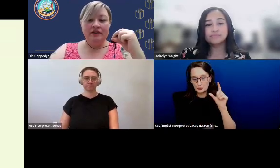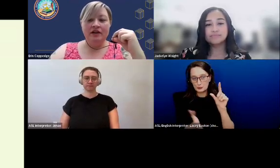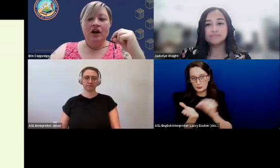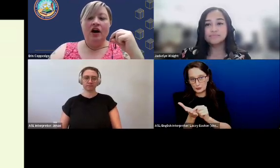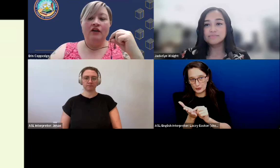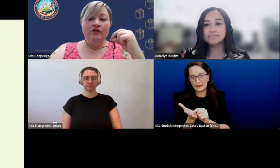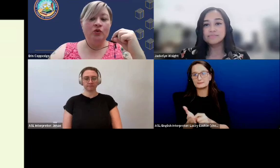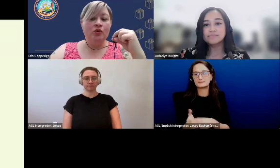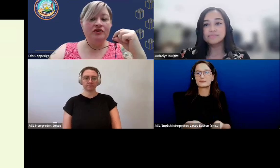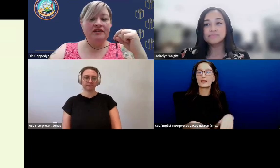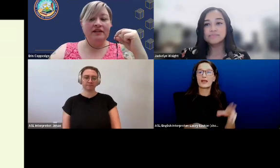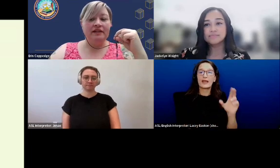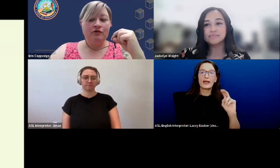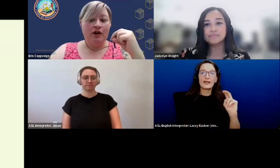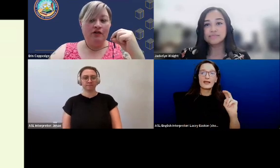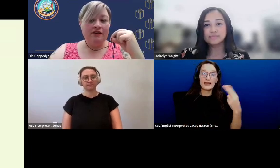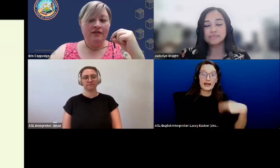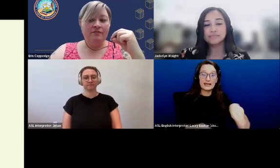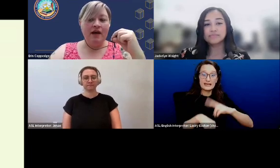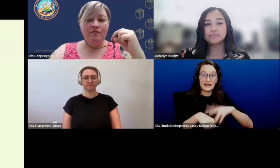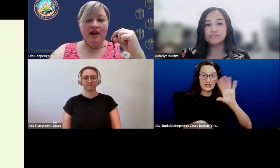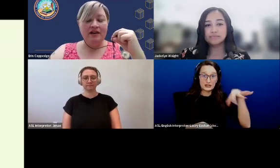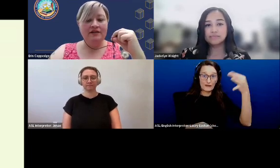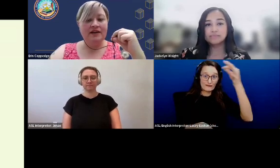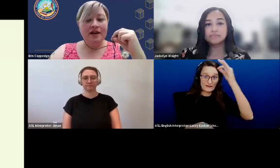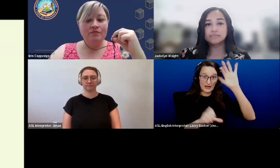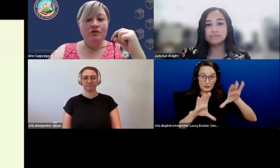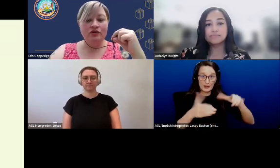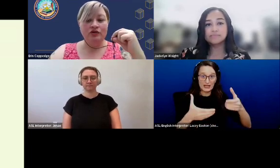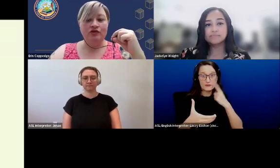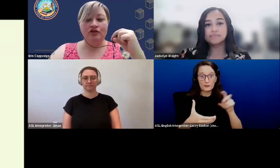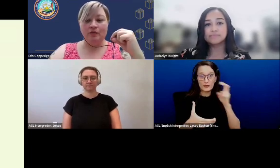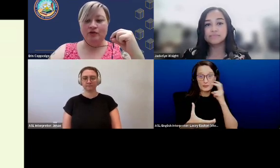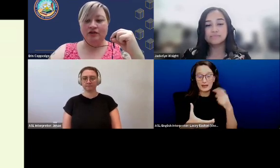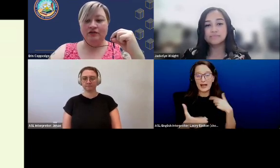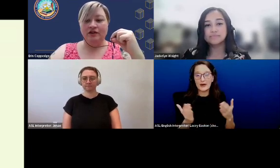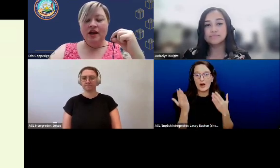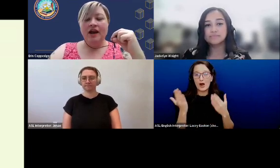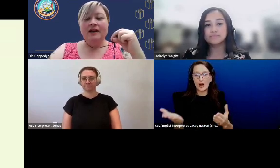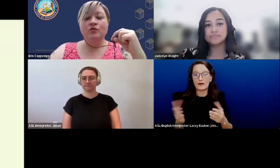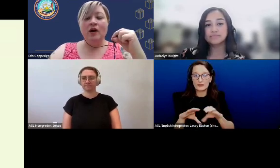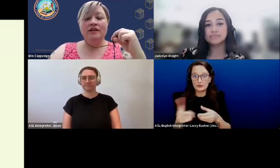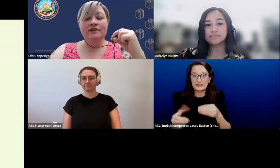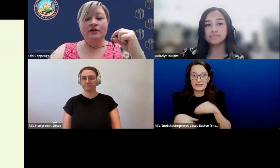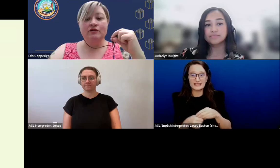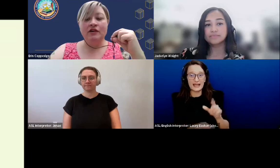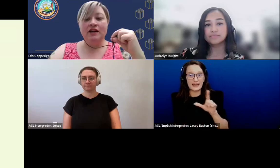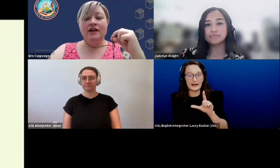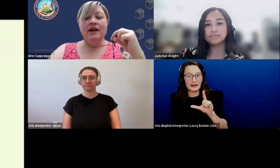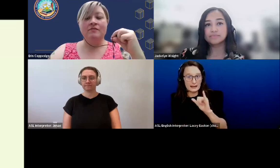Ciegos ofrece cursos de transcripción literaria, matemática y musical, así como